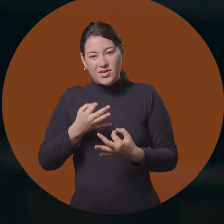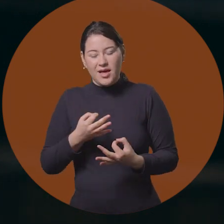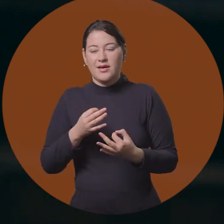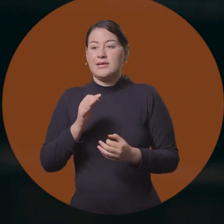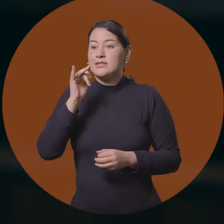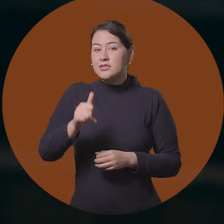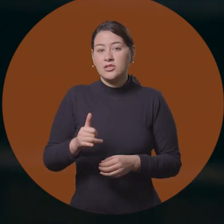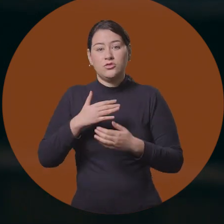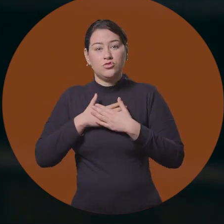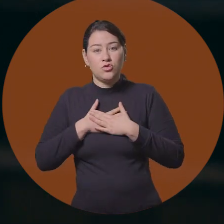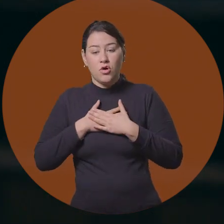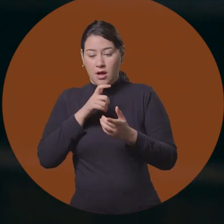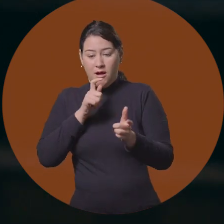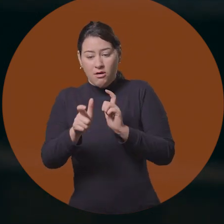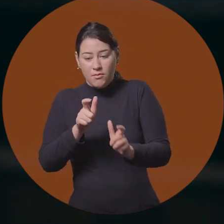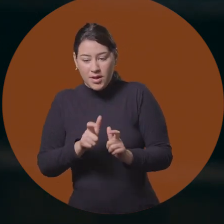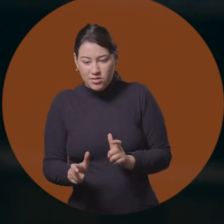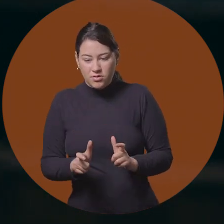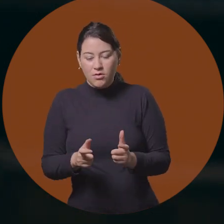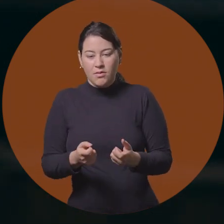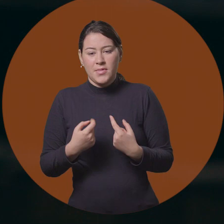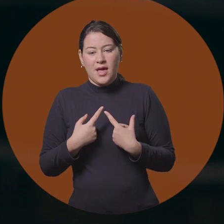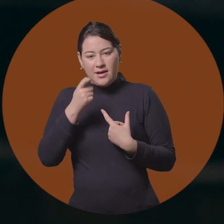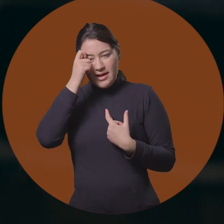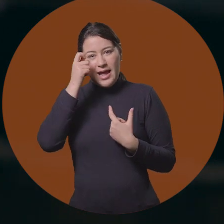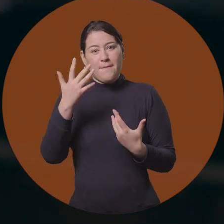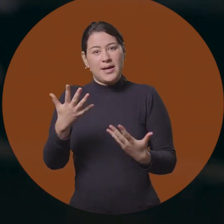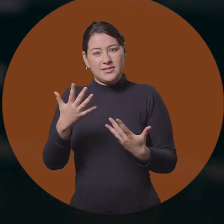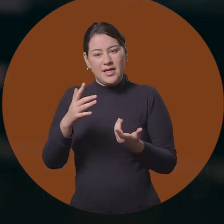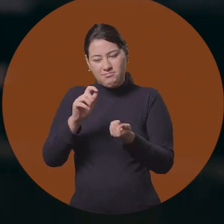Si yo tengo… si hay argumentos, entonces yo tengo la capacidad de cambiar de opinión.